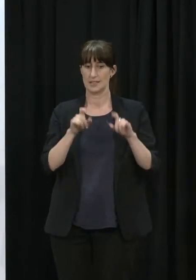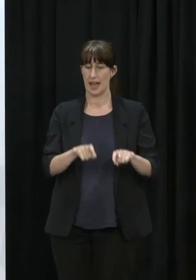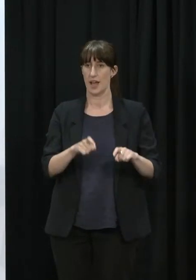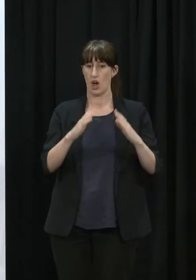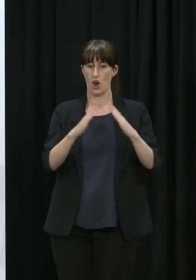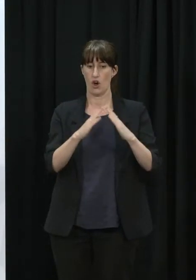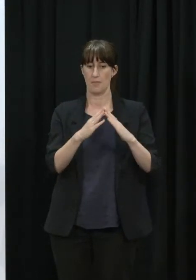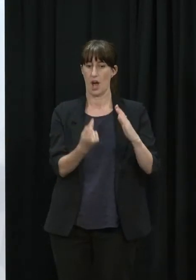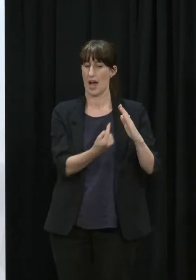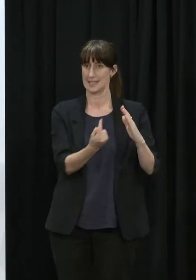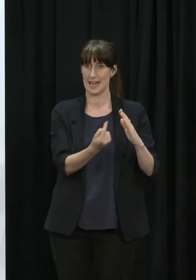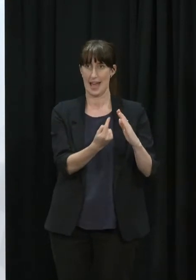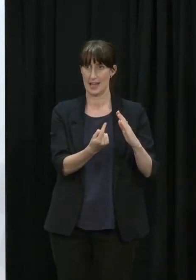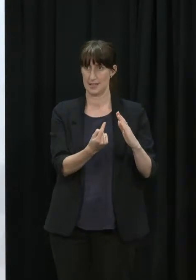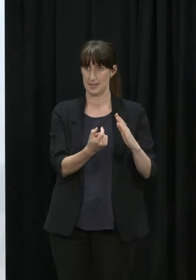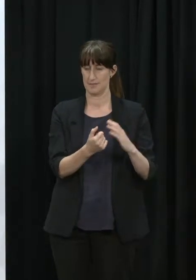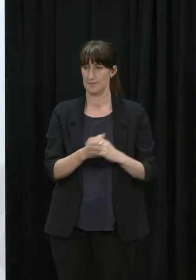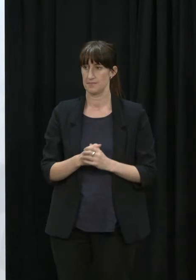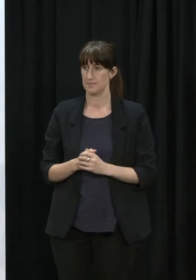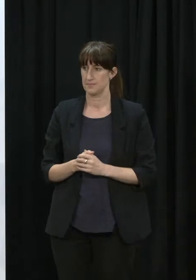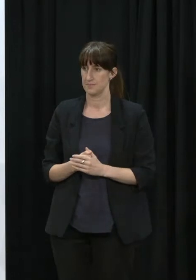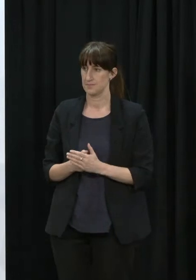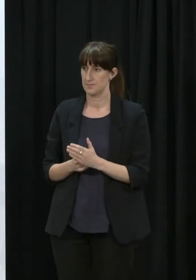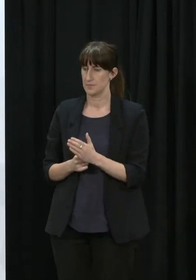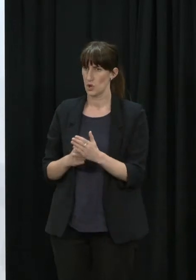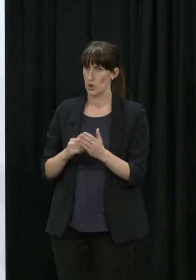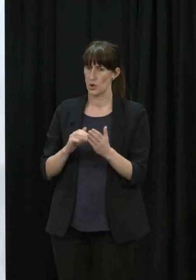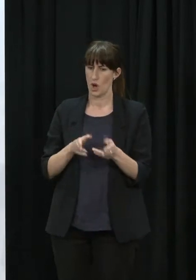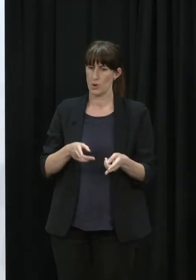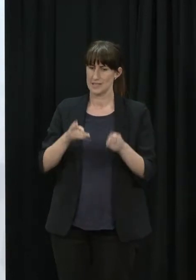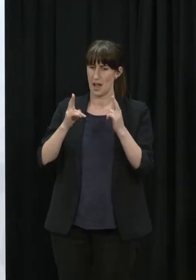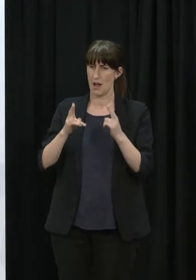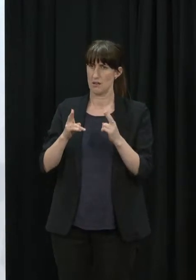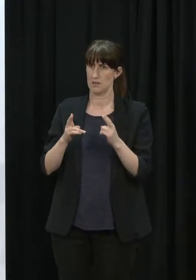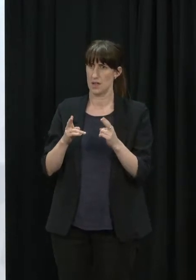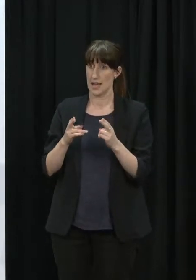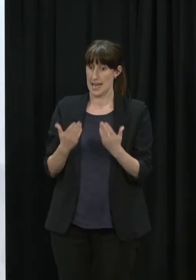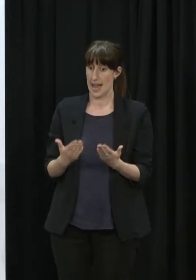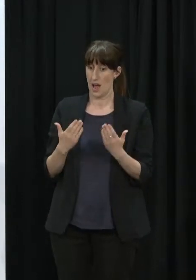te taunoa mo te Hou Nga tangata o Tireni ki te waahi ka taea e ratou te wehe.